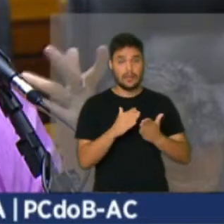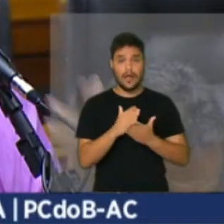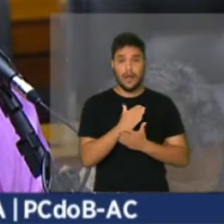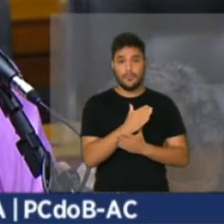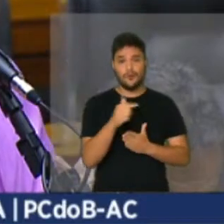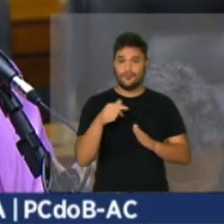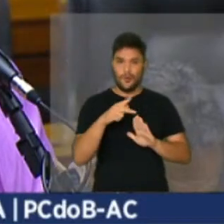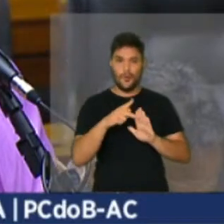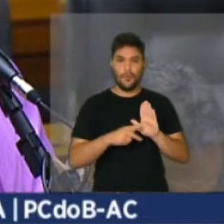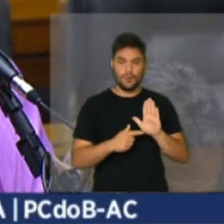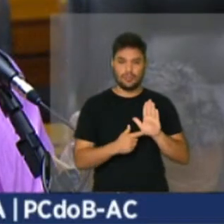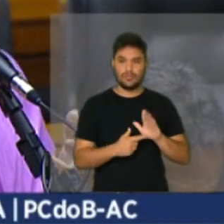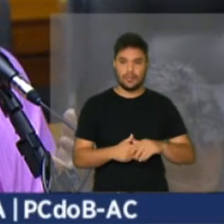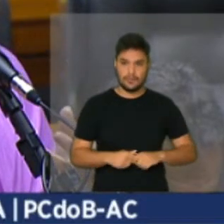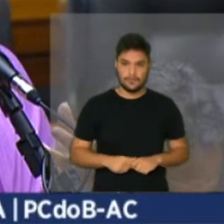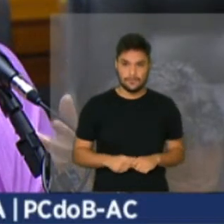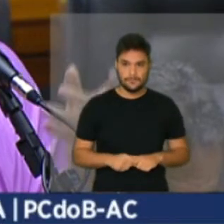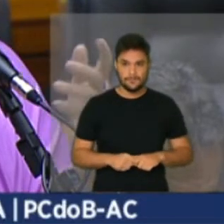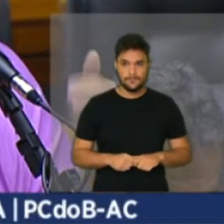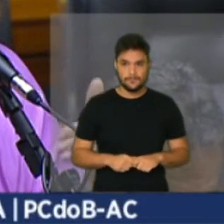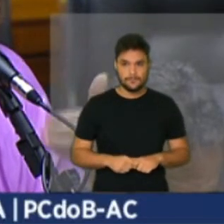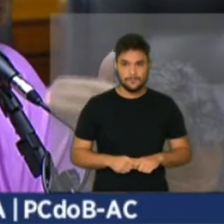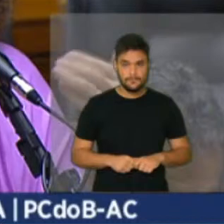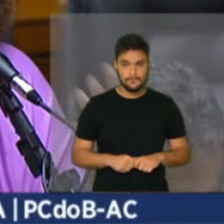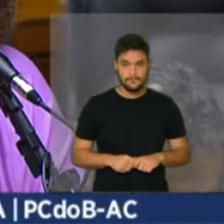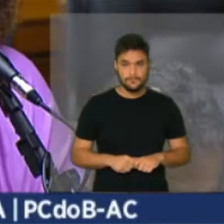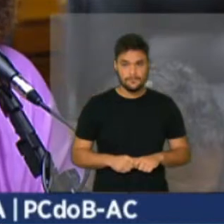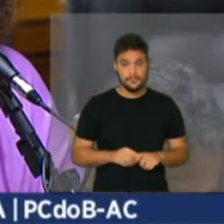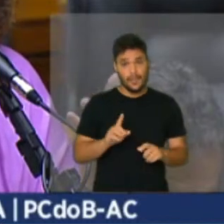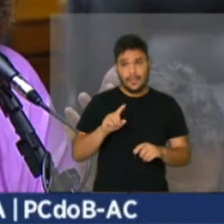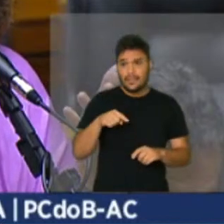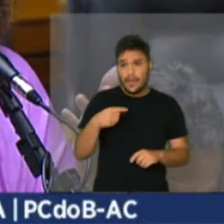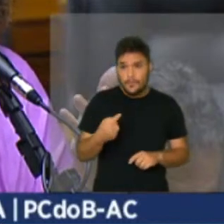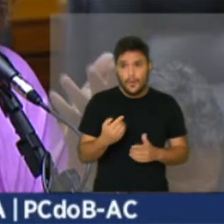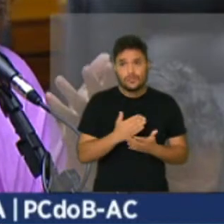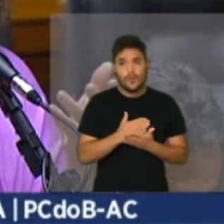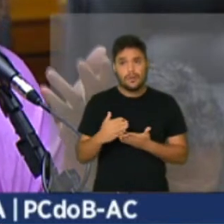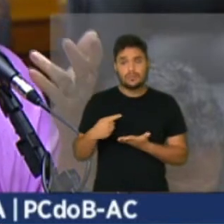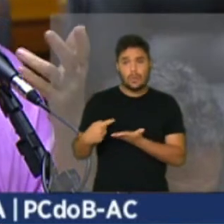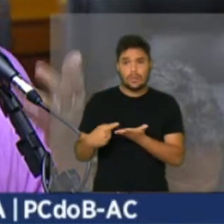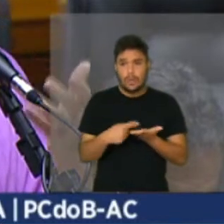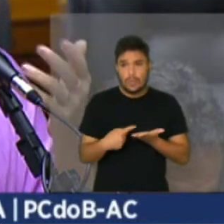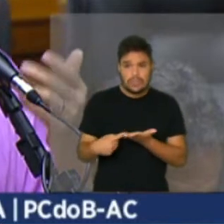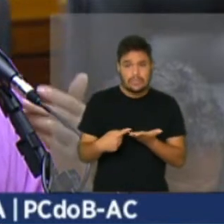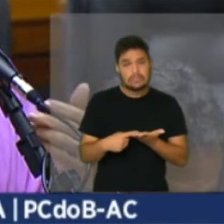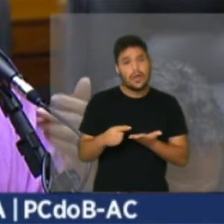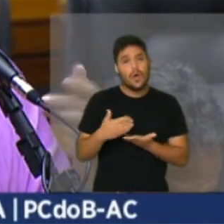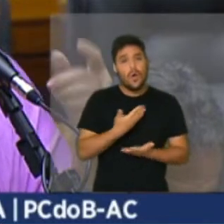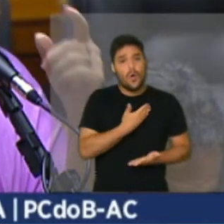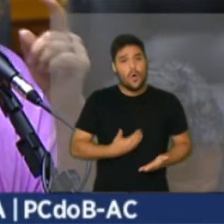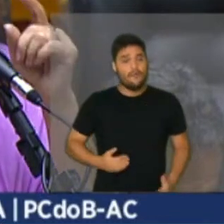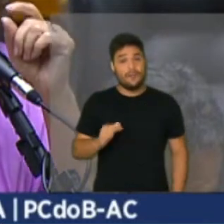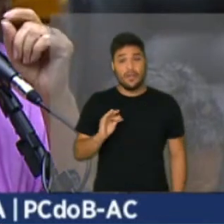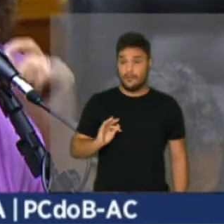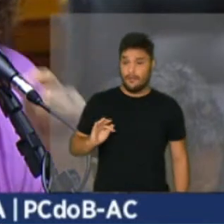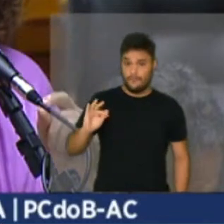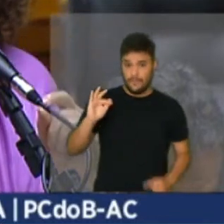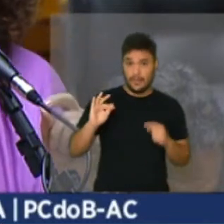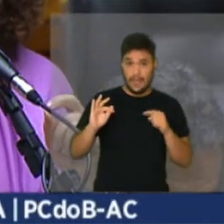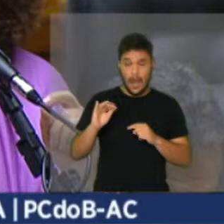APROVOU ESSE PROJETO DE LEI. E AÍ DEPOIS SURGIU A NEGOCIAÇÃO PRA QUE O GOVERNO FEDERAL GARANTISSE O PAGAMENTO DO AFASTAMENTO DAS GRÁVIDAS